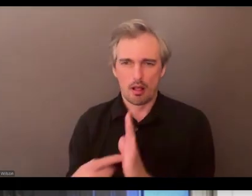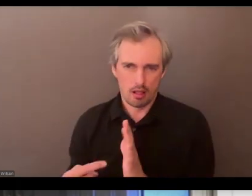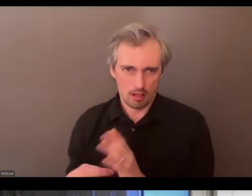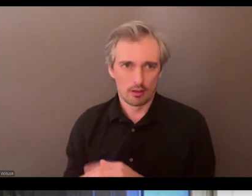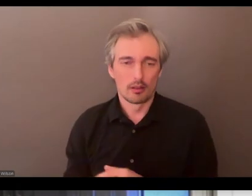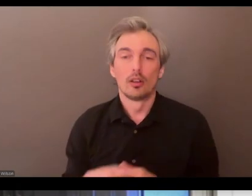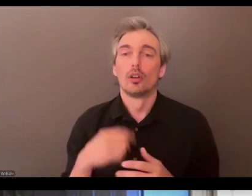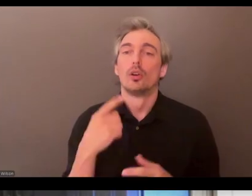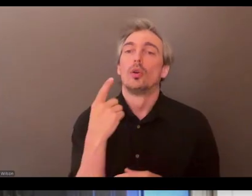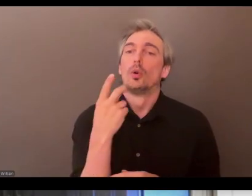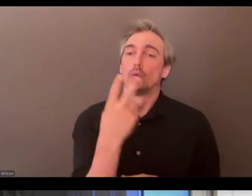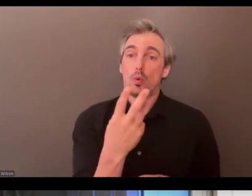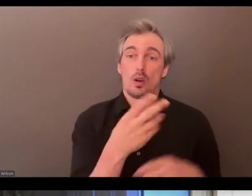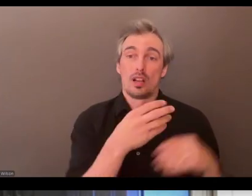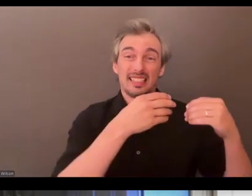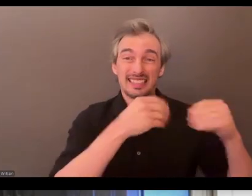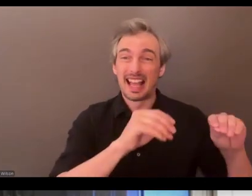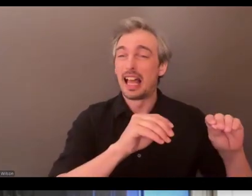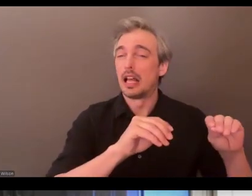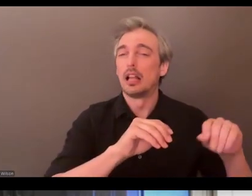1つは悪い例で、もう 1つは良い例です。